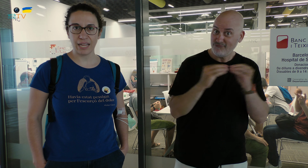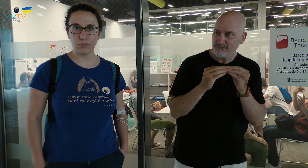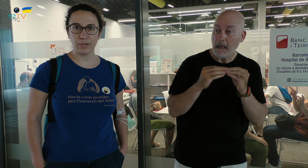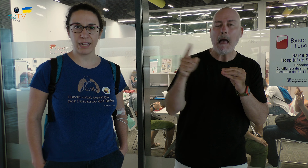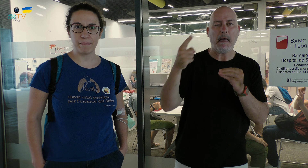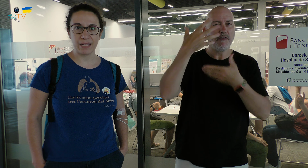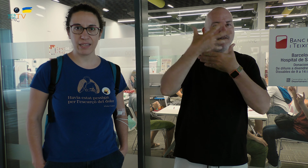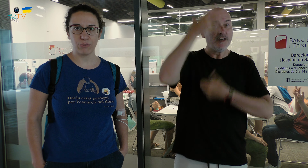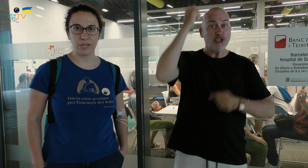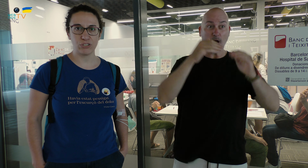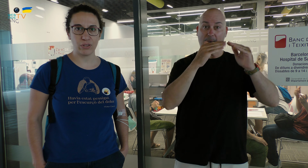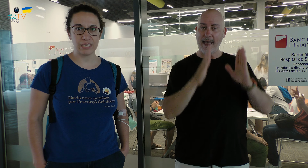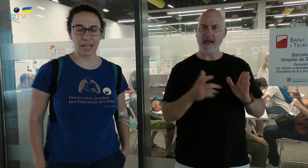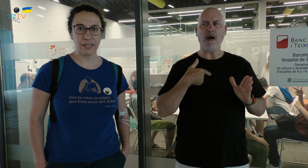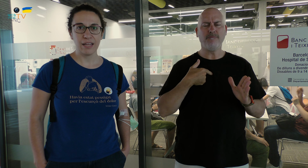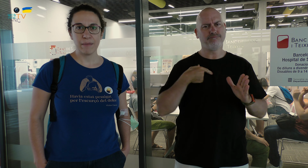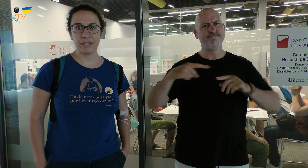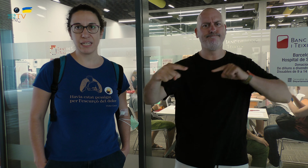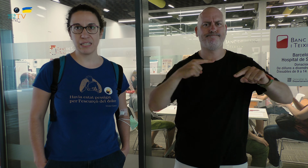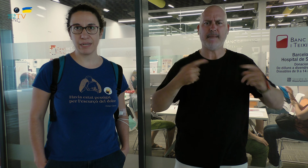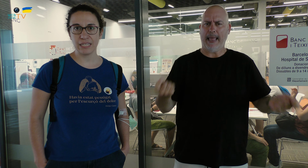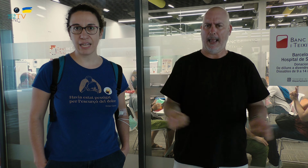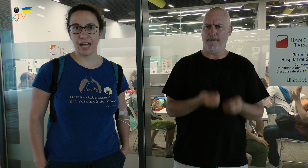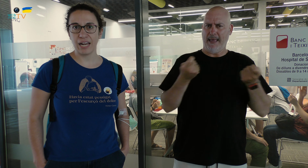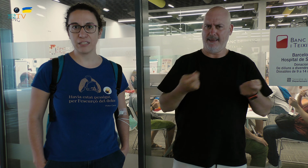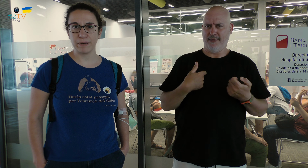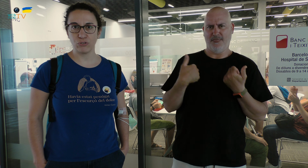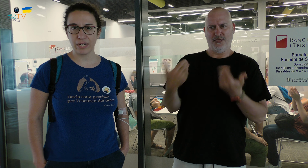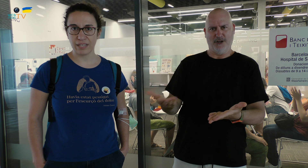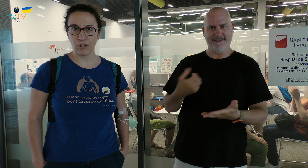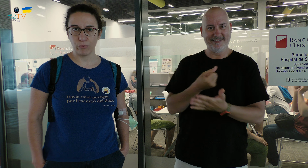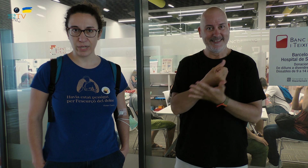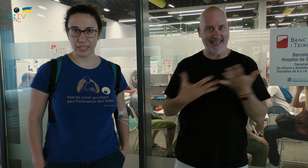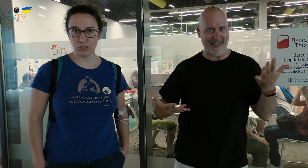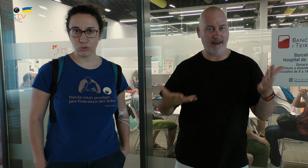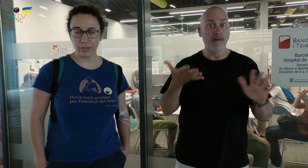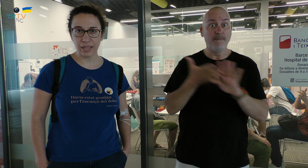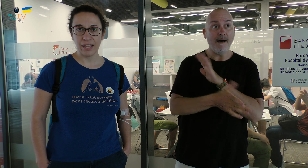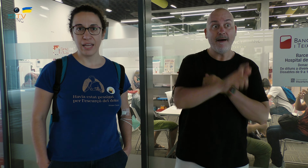ha organitzat una campanya de donació de sang per sensibilitzar a les persones de la Comunitat Sorda